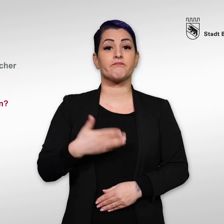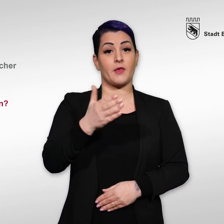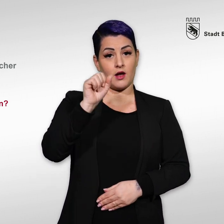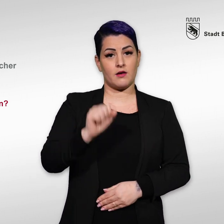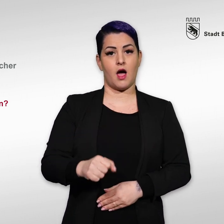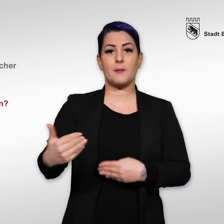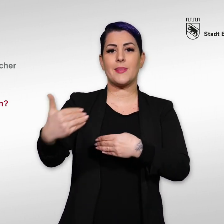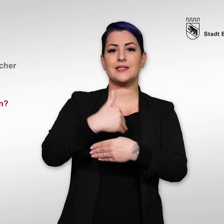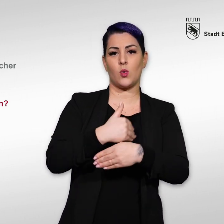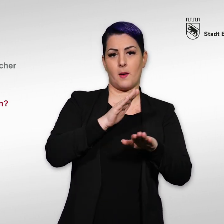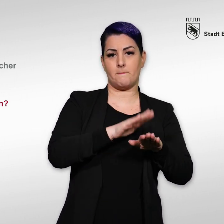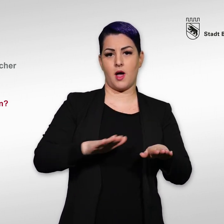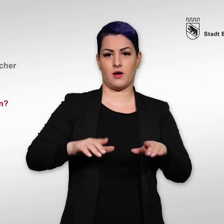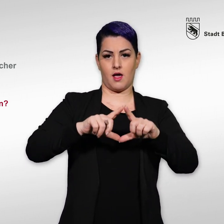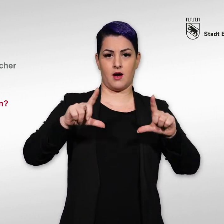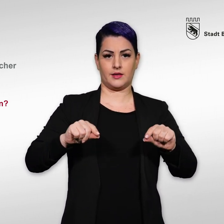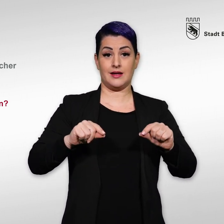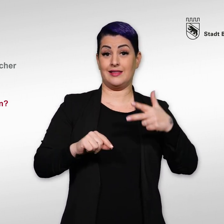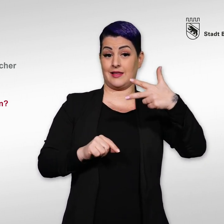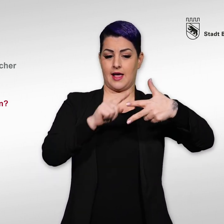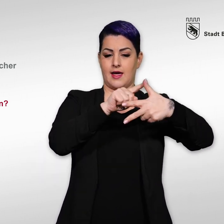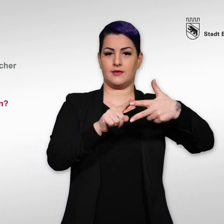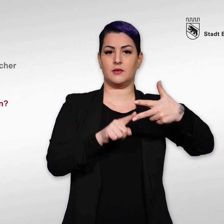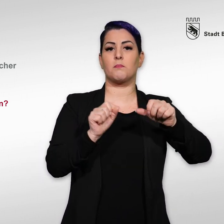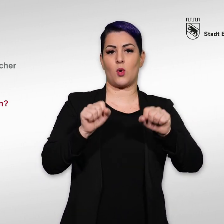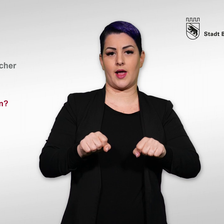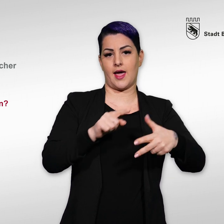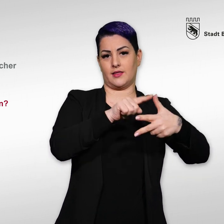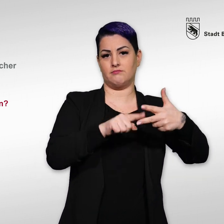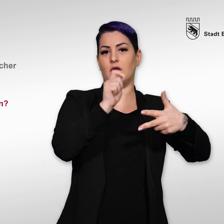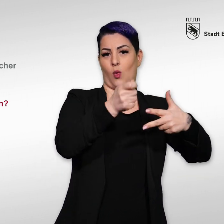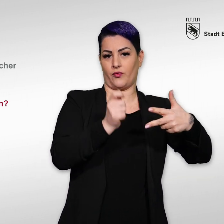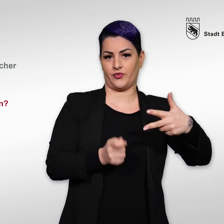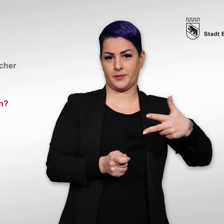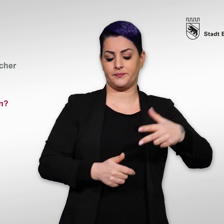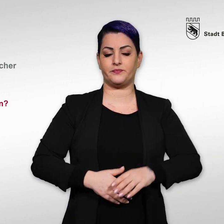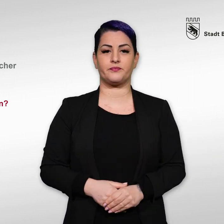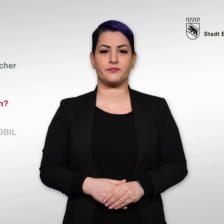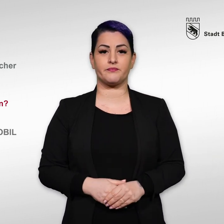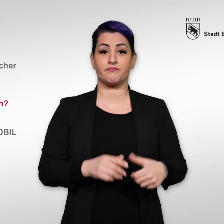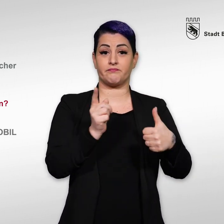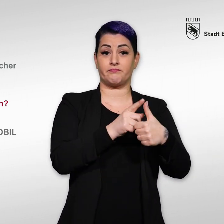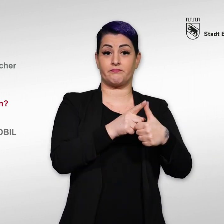Es gibt drei Möglichkeiten: 1. Ticketautomat BERNMOBIL